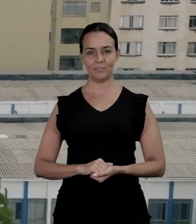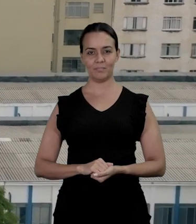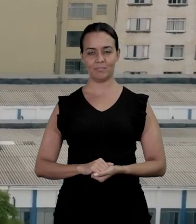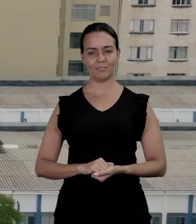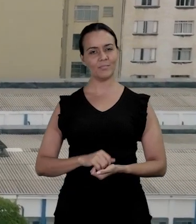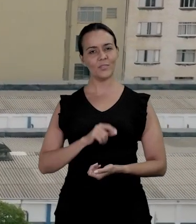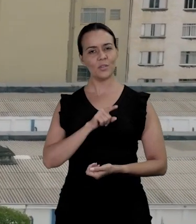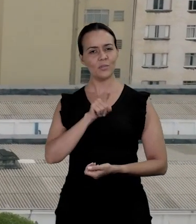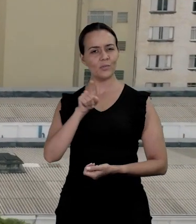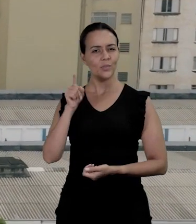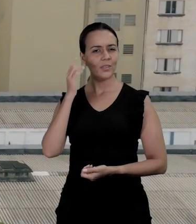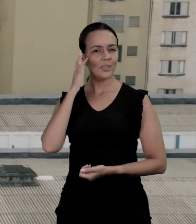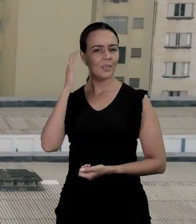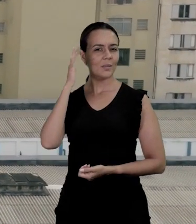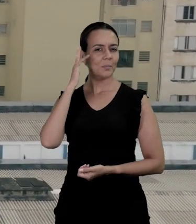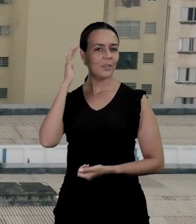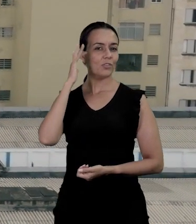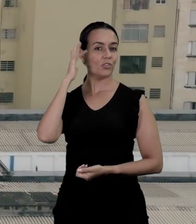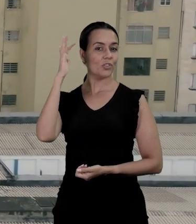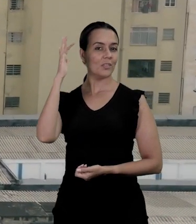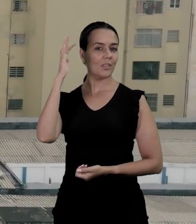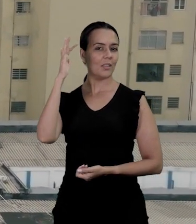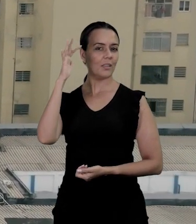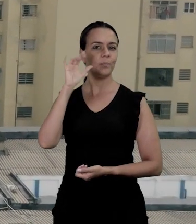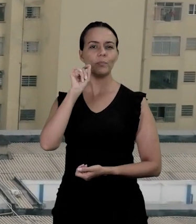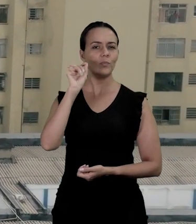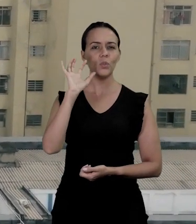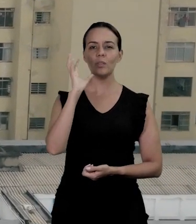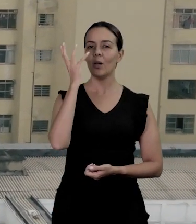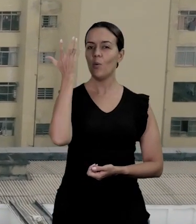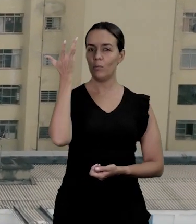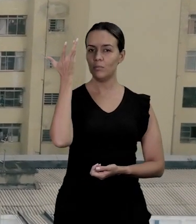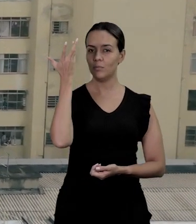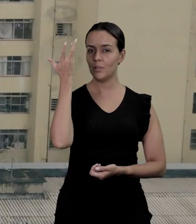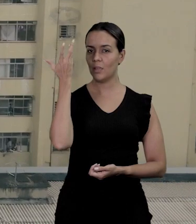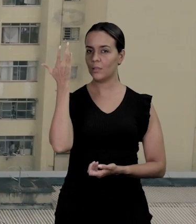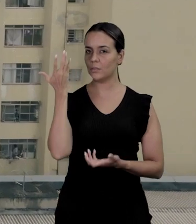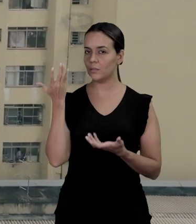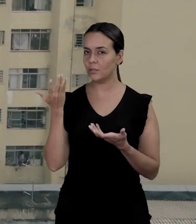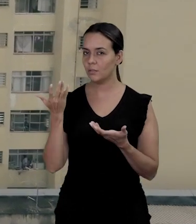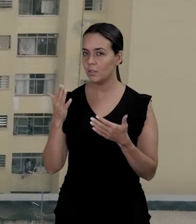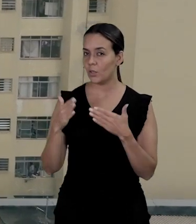Vocês podem já imaginar o que acontece na hora em que a gente não tem